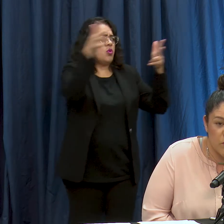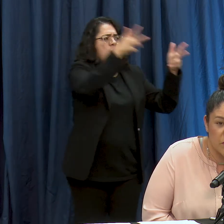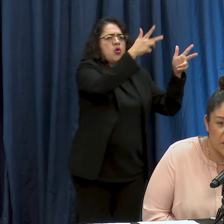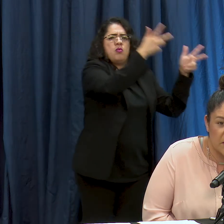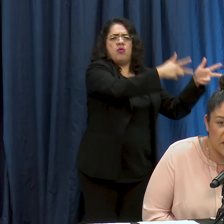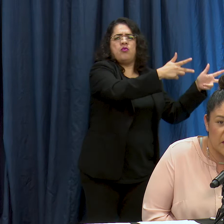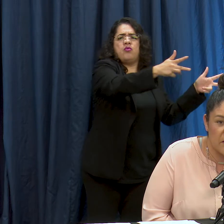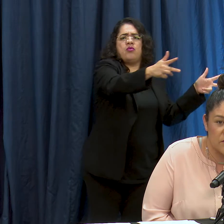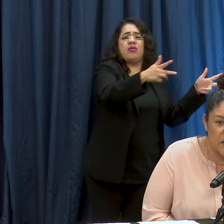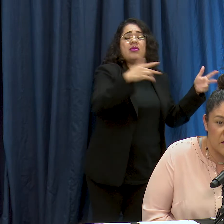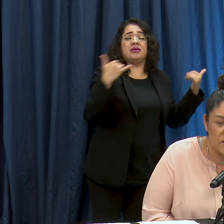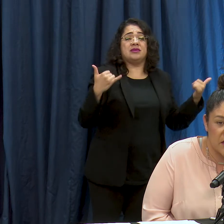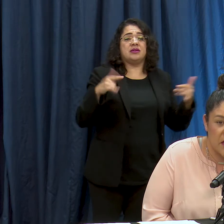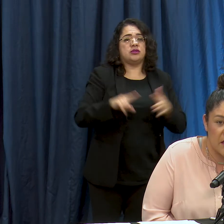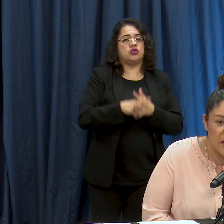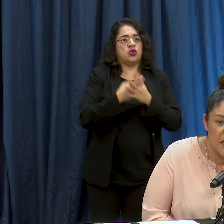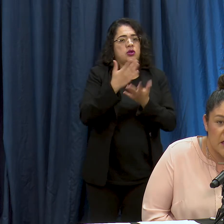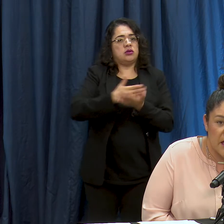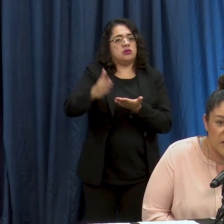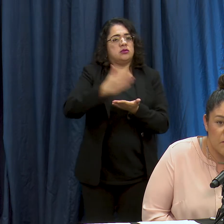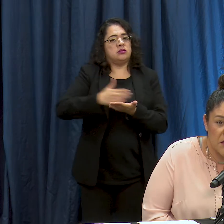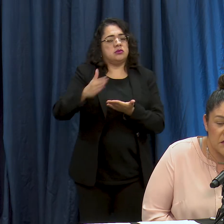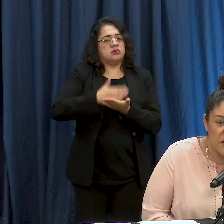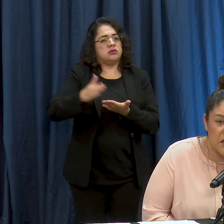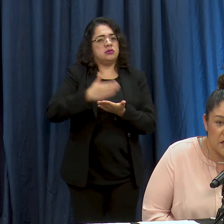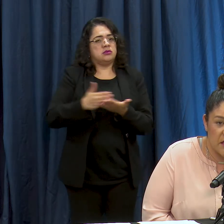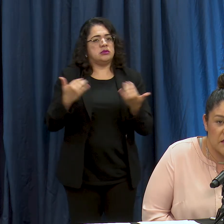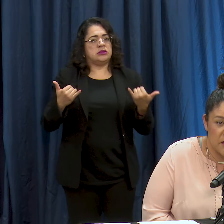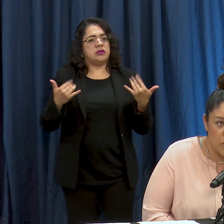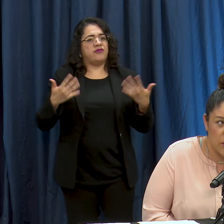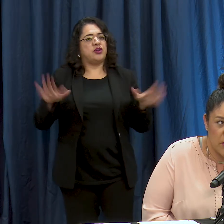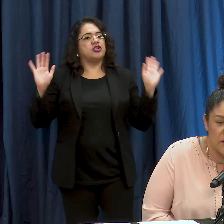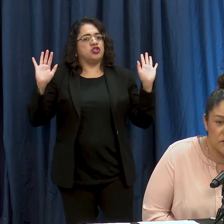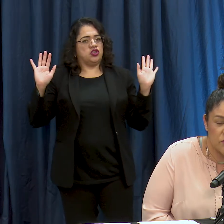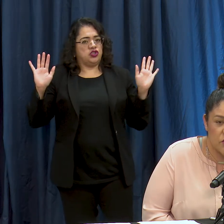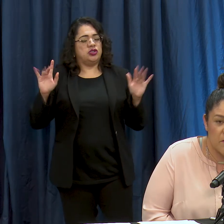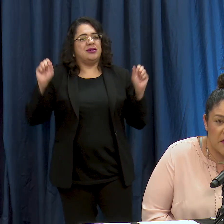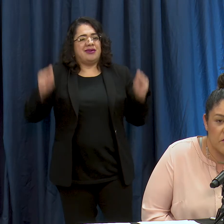importante que los very dos de Chi Chi in PSN yah desde el Desierto de maio